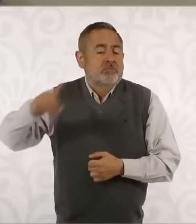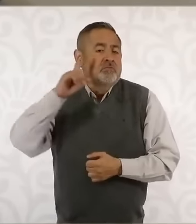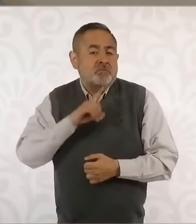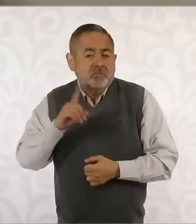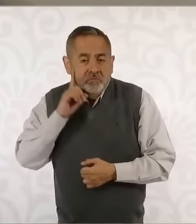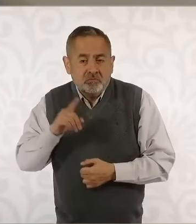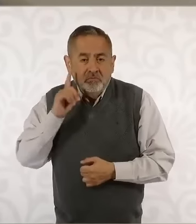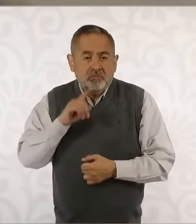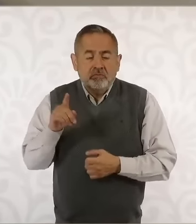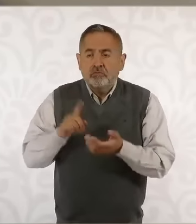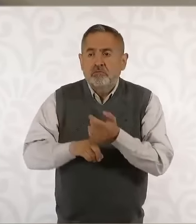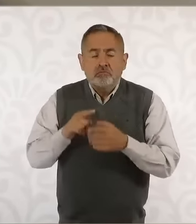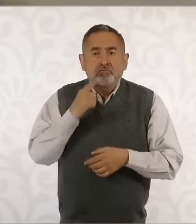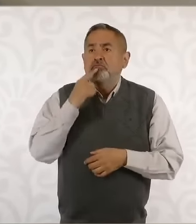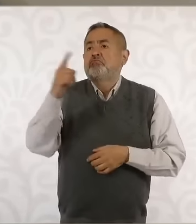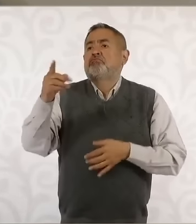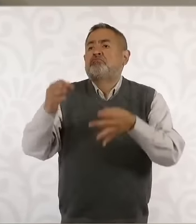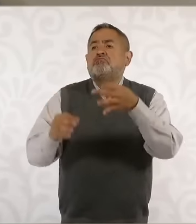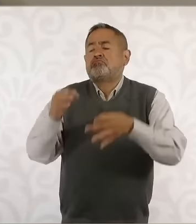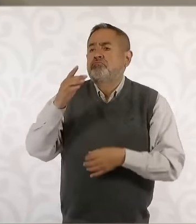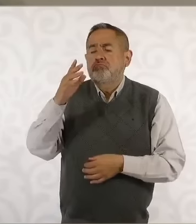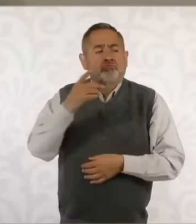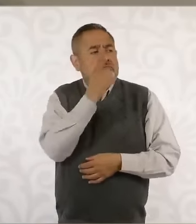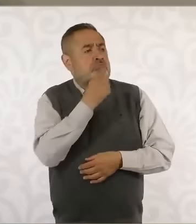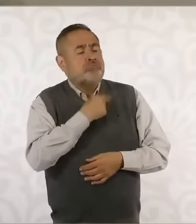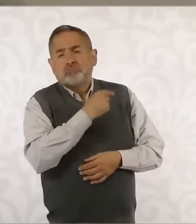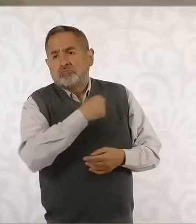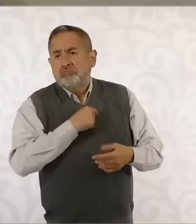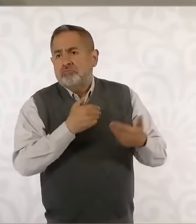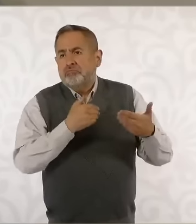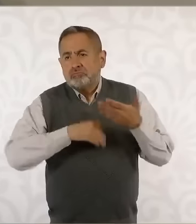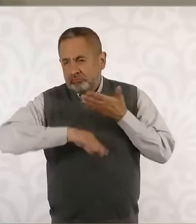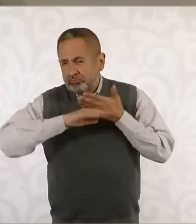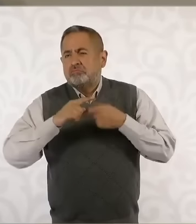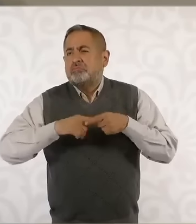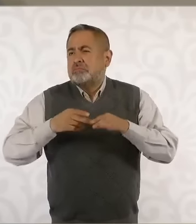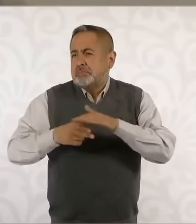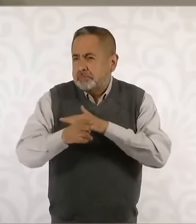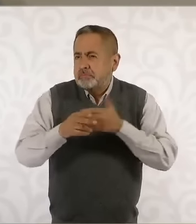solo su testimonio en el abuso o en el acoso en el metro, en las calles de la Ciudad de México,